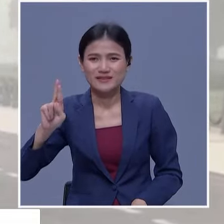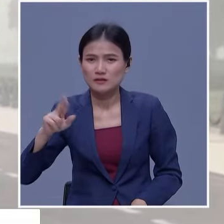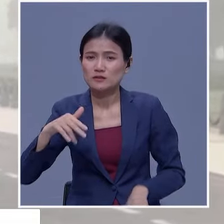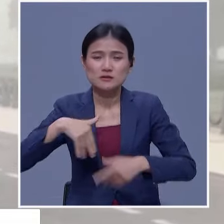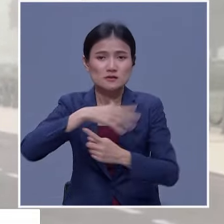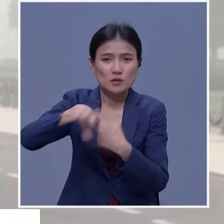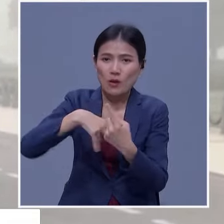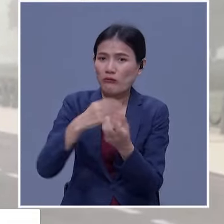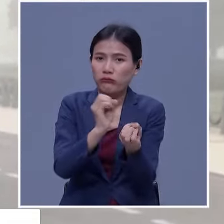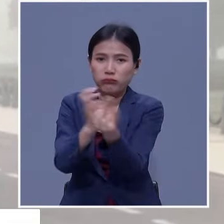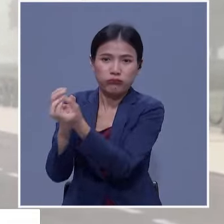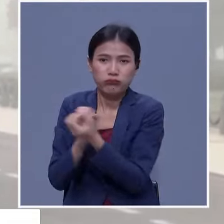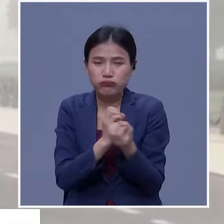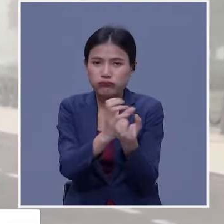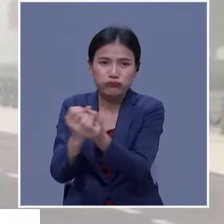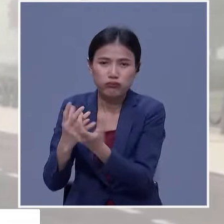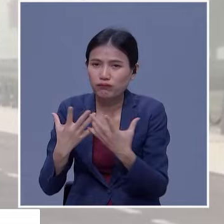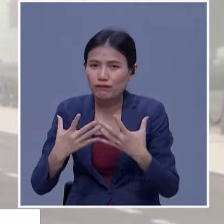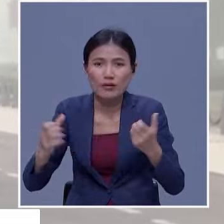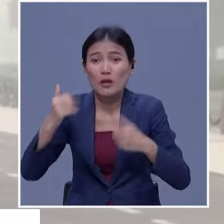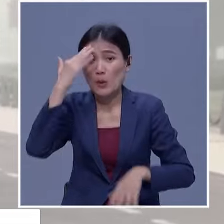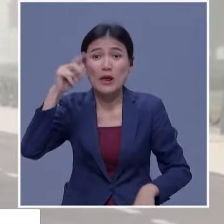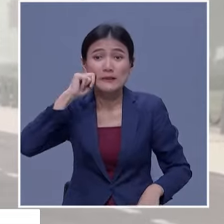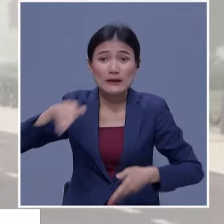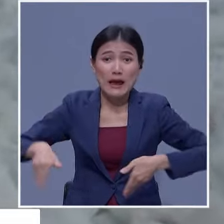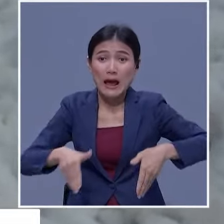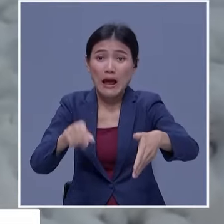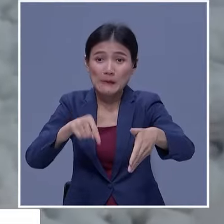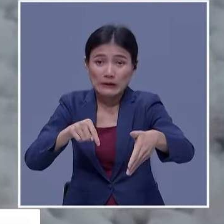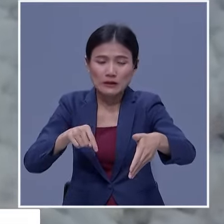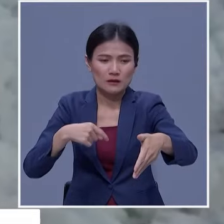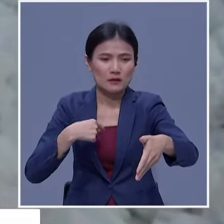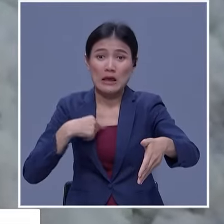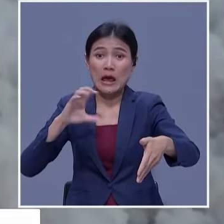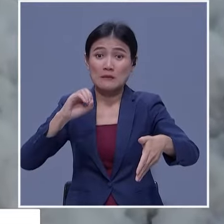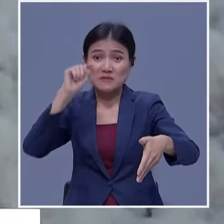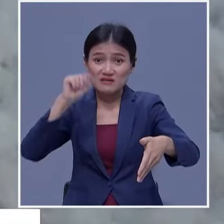อย่างมีนัยยะสำคัญเนื่องจากปริมาณน้ำไม่ ถึงครึ่งหนึ่งของทั้งหมดได้รับการบำบัด